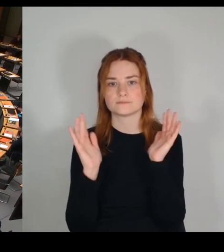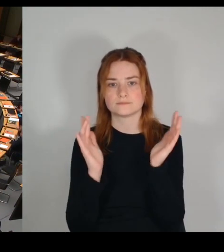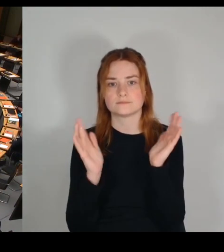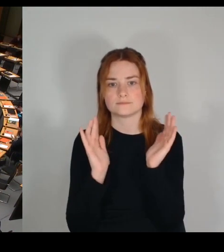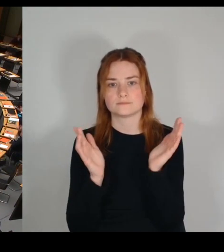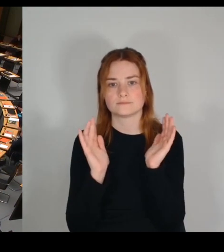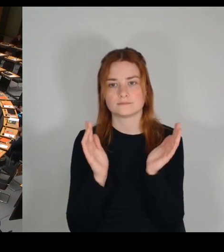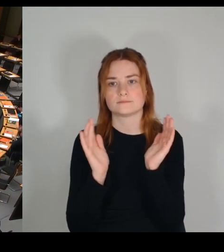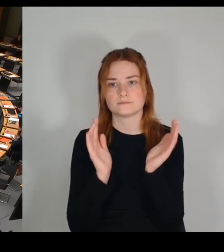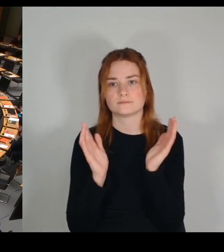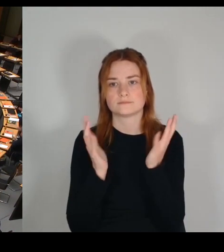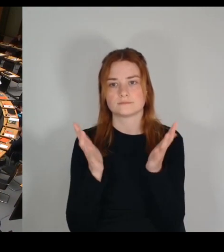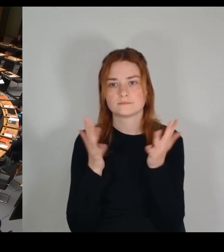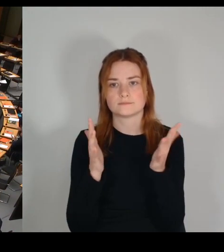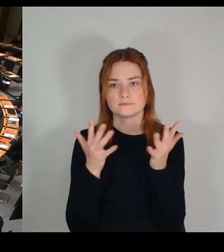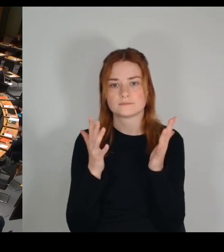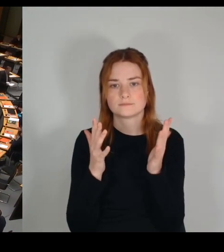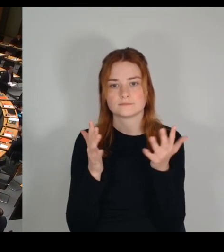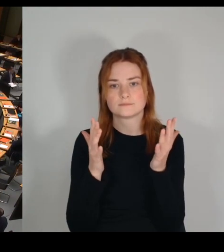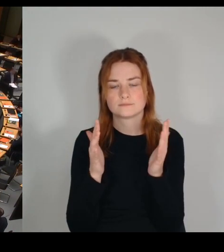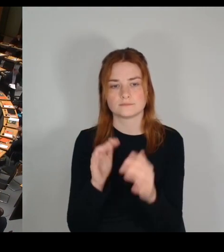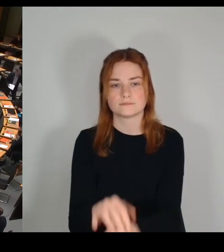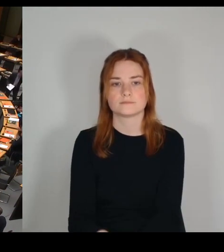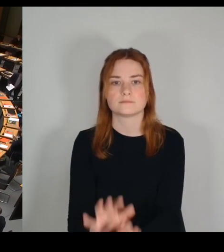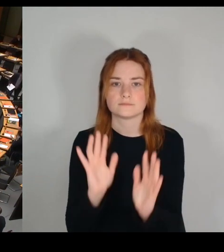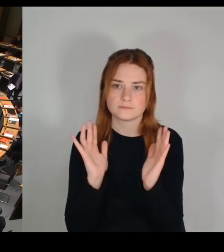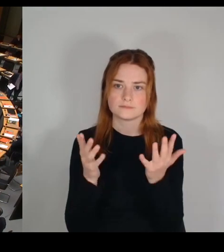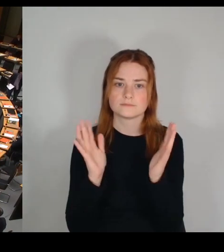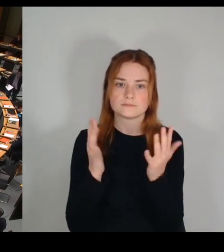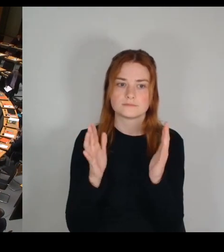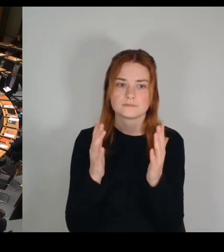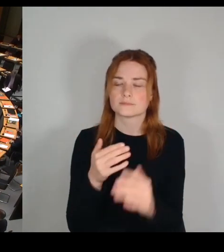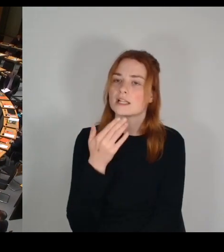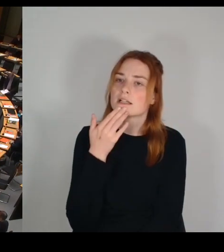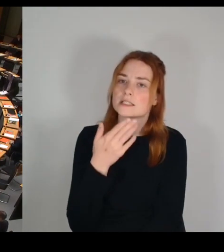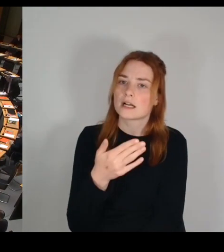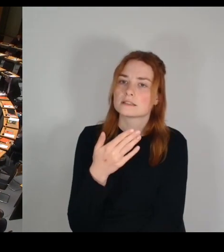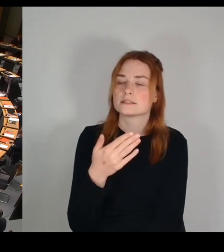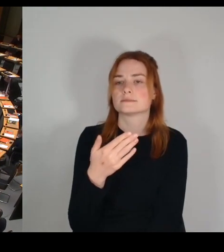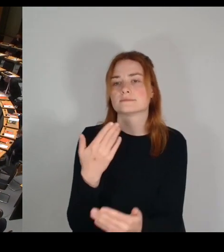Vielen Dank, Herr Kollege. Für die Fraktion Bündnis 90 Grüne hat der Kollege Franco jetzt das Wort.